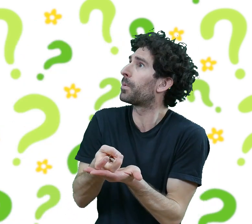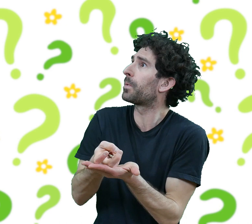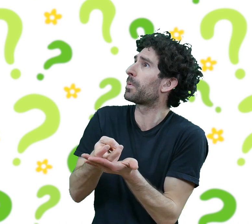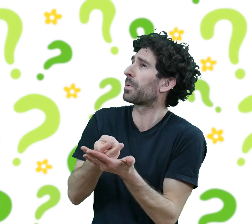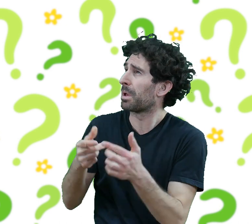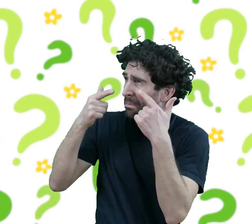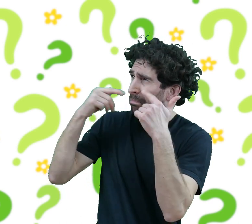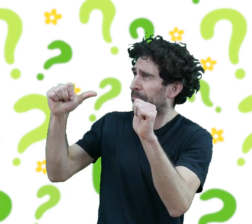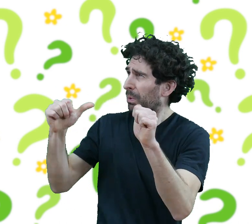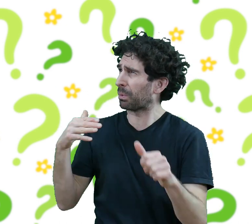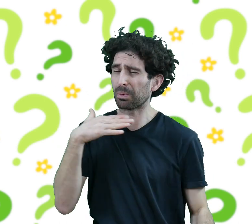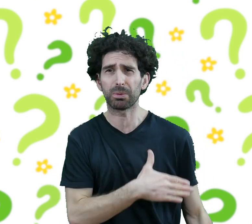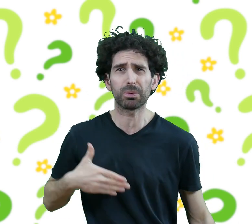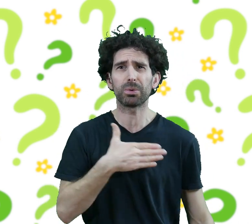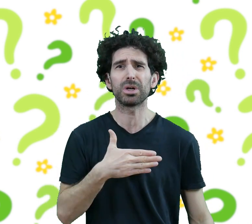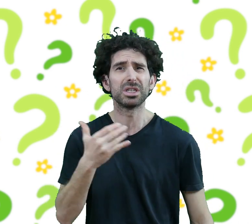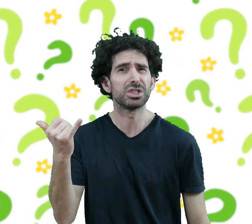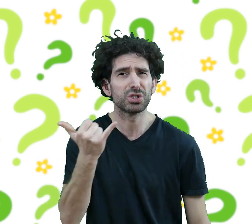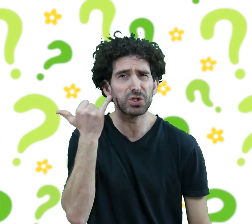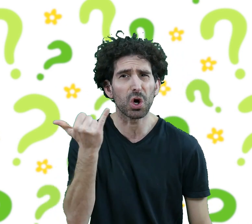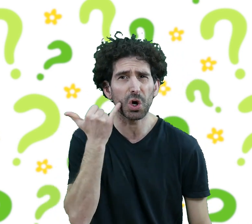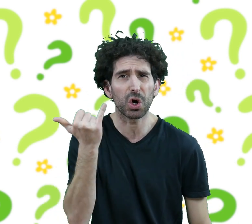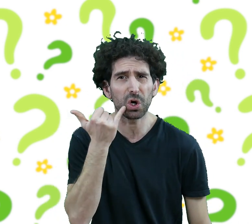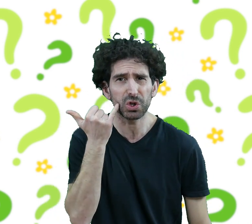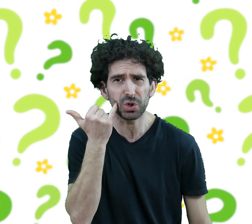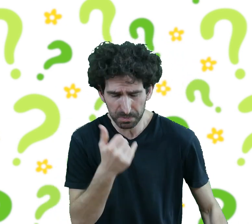on voit très bien son ventre jaune.